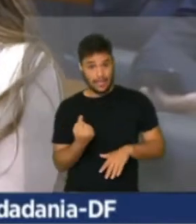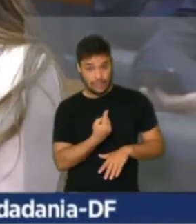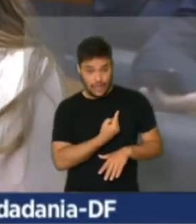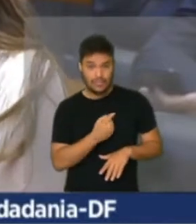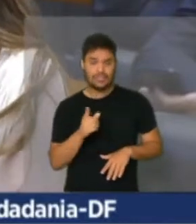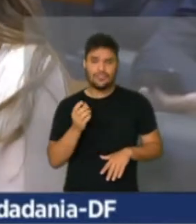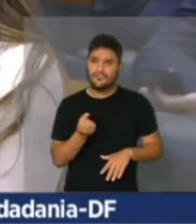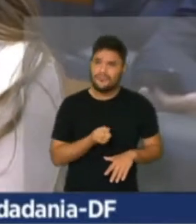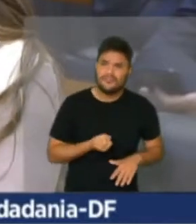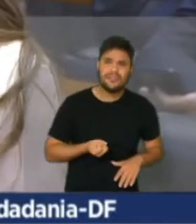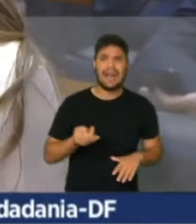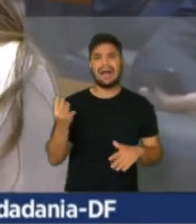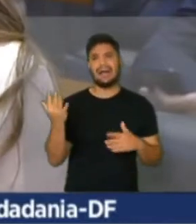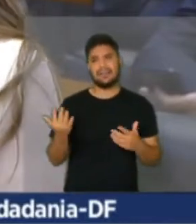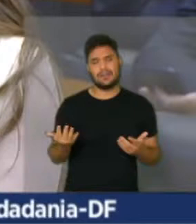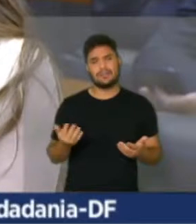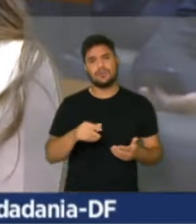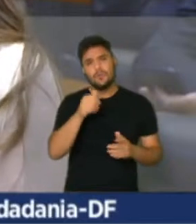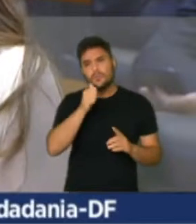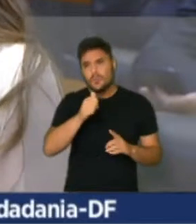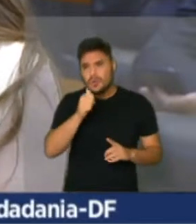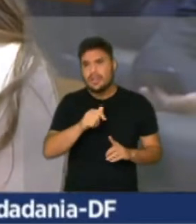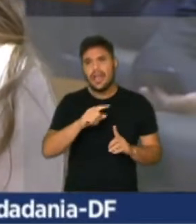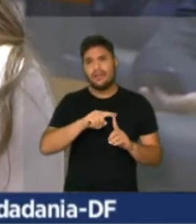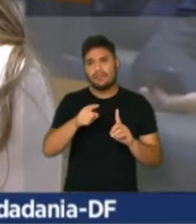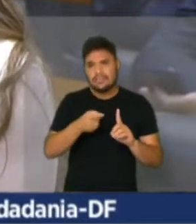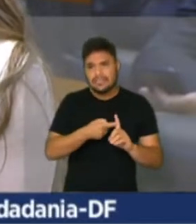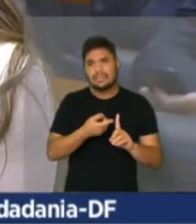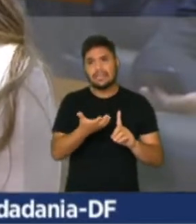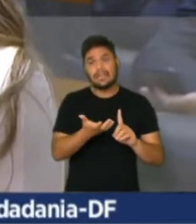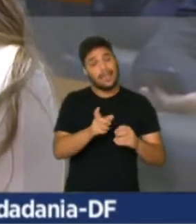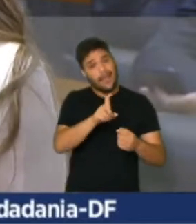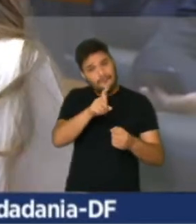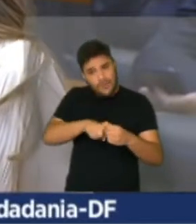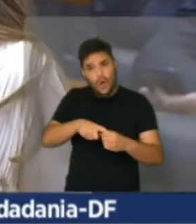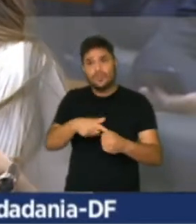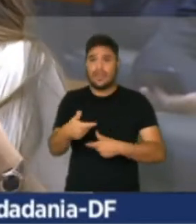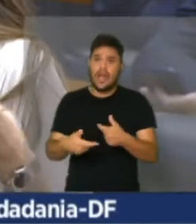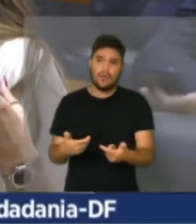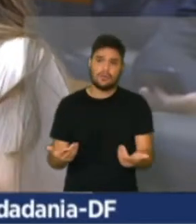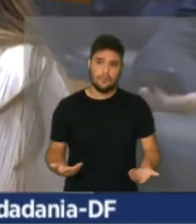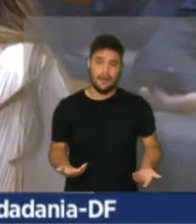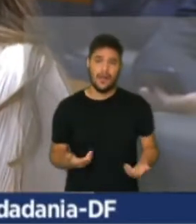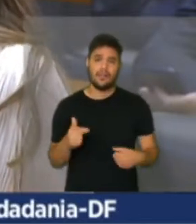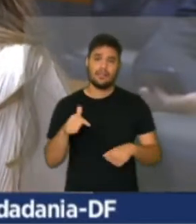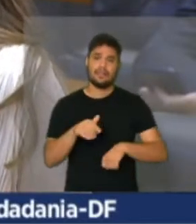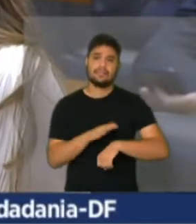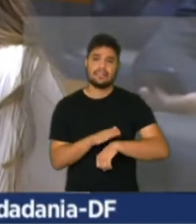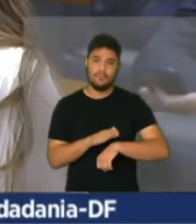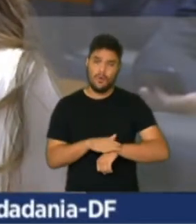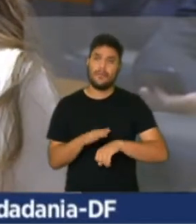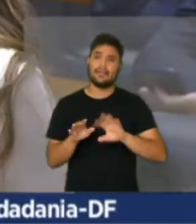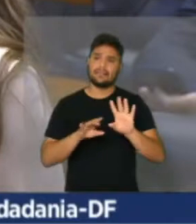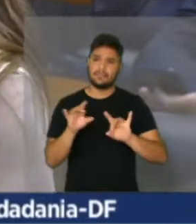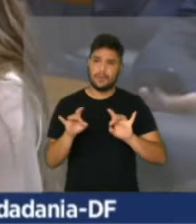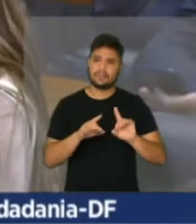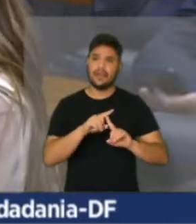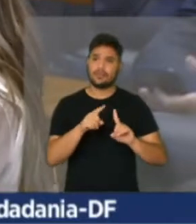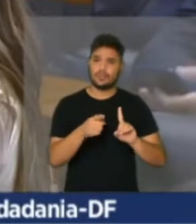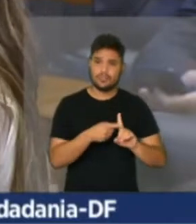AO TRABALHO. NESSE MOMENTO TÃO ESPECIAL DA GESTAÇÃO, MUITAS DAS VEZES TEM UMA PERDA SALARIAL PORQUE GANHAM COMISSÃO OU HORA EXTRA.